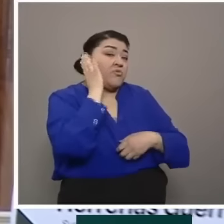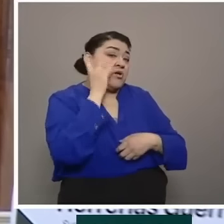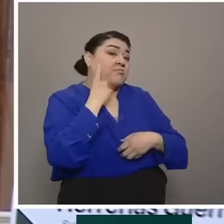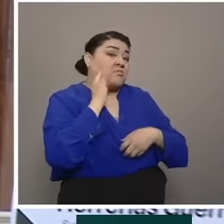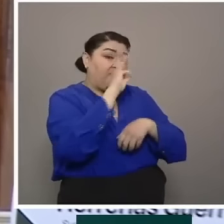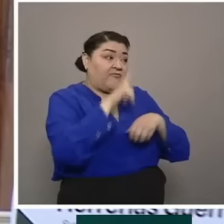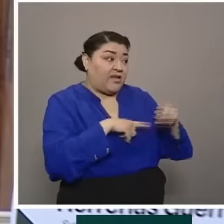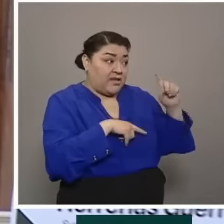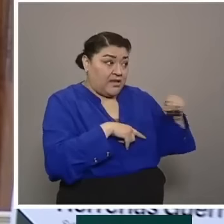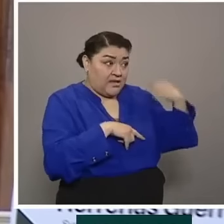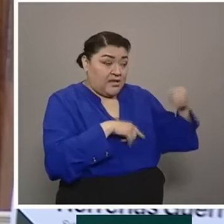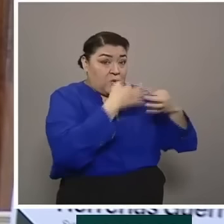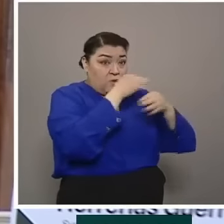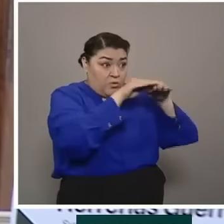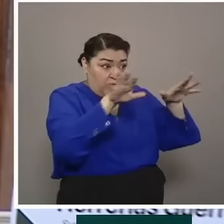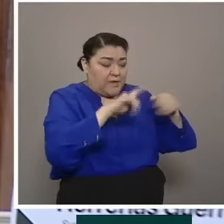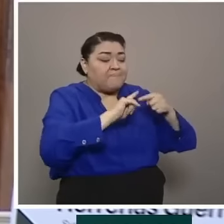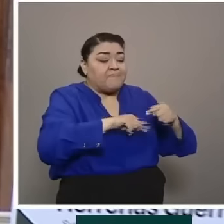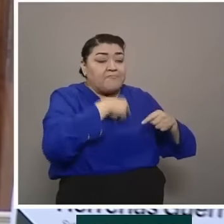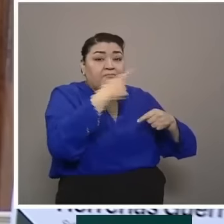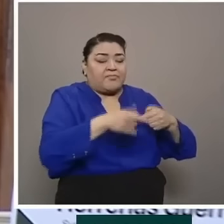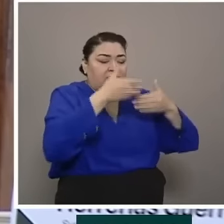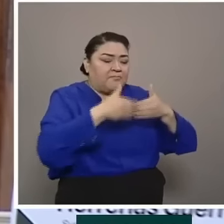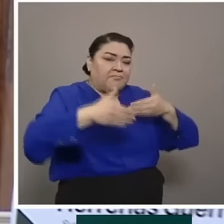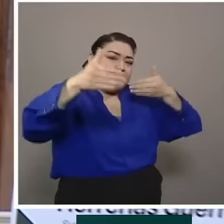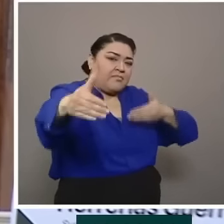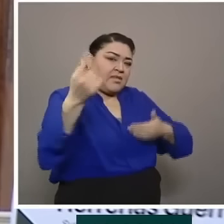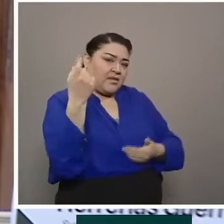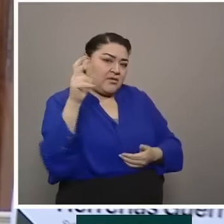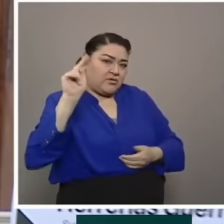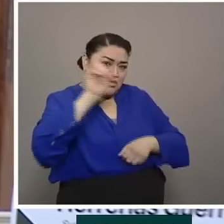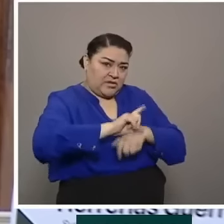También estoy de acuerdo con la propuesta de vincular al ejecutivo y legislativo del